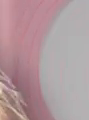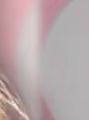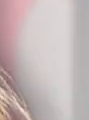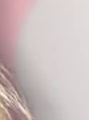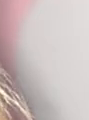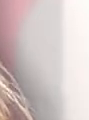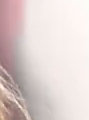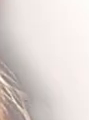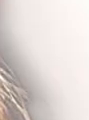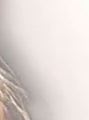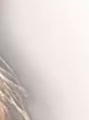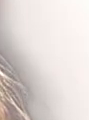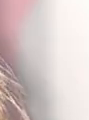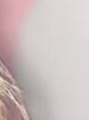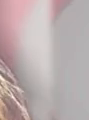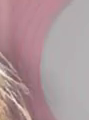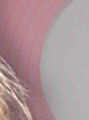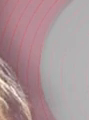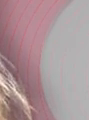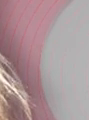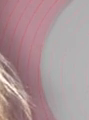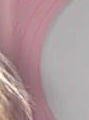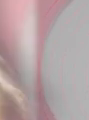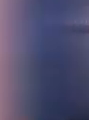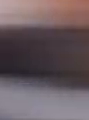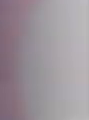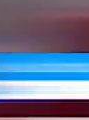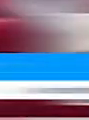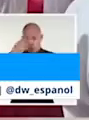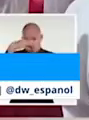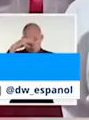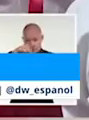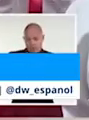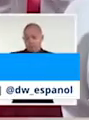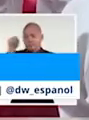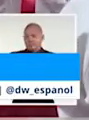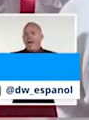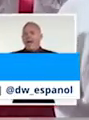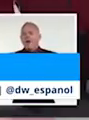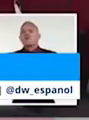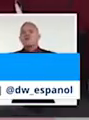Et bien c’est là que Les rapports payés par l’USAID ont été présentés. Même si personne ne le saura car ils détiennent